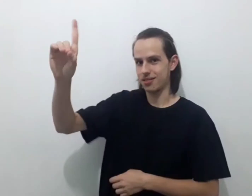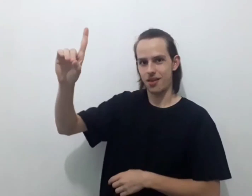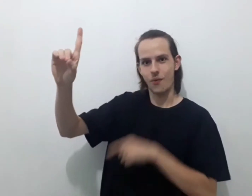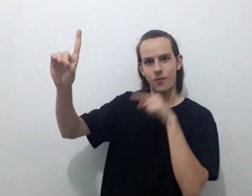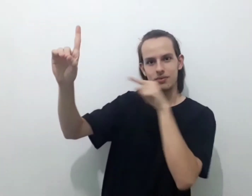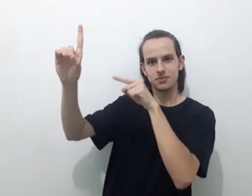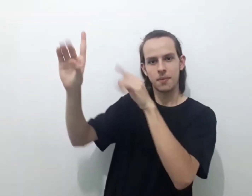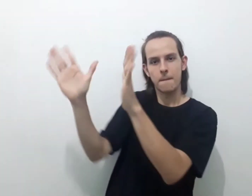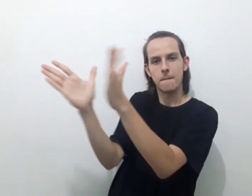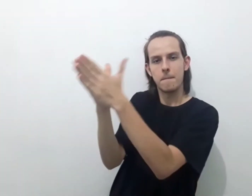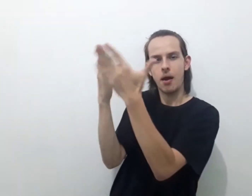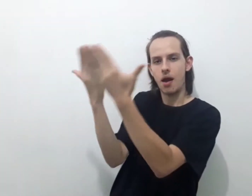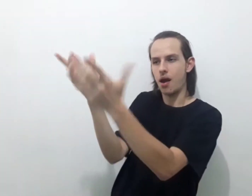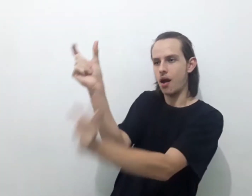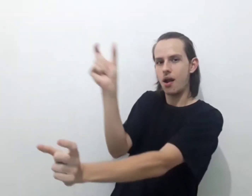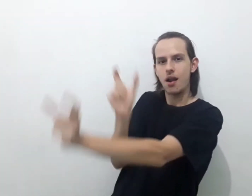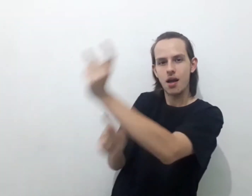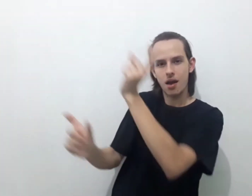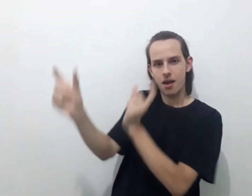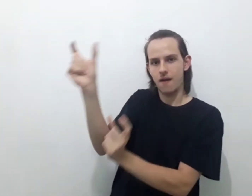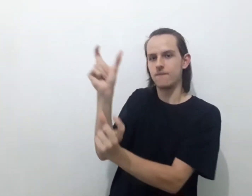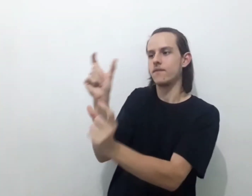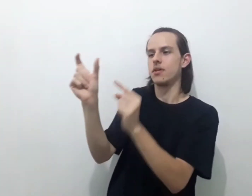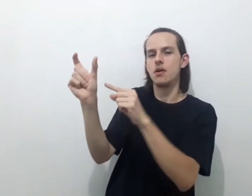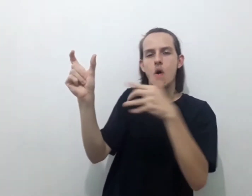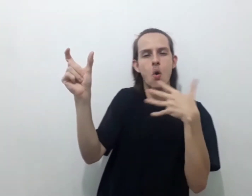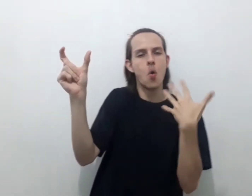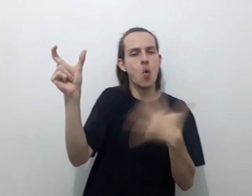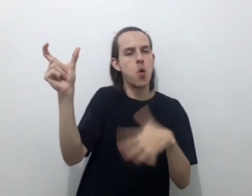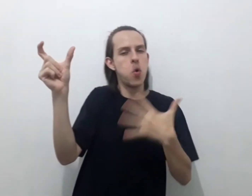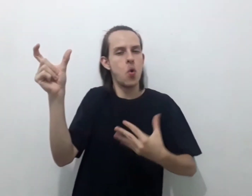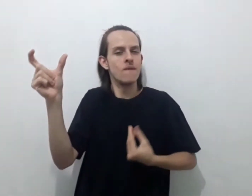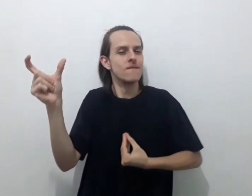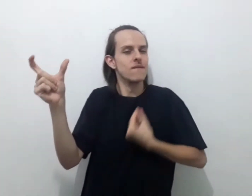(Hb 4,12) Palavra de Deus é viva,